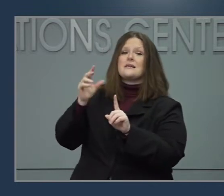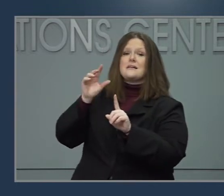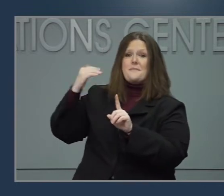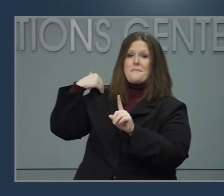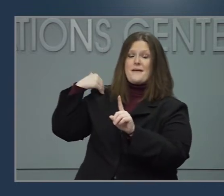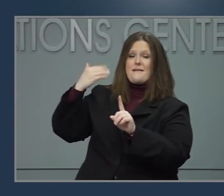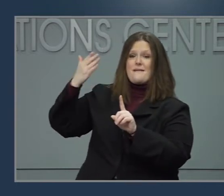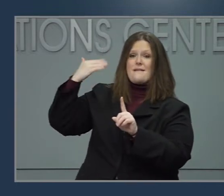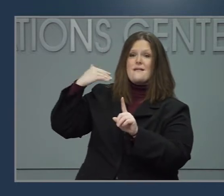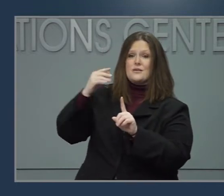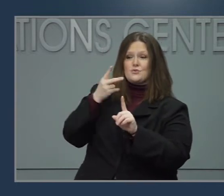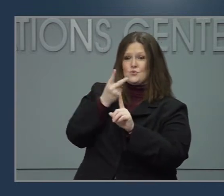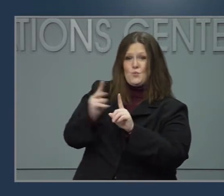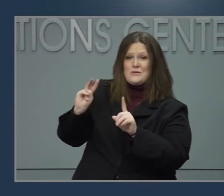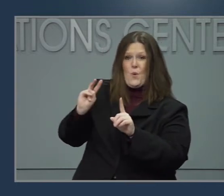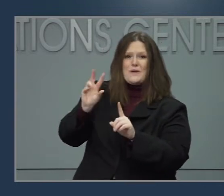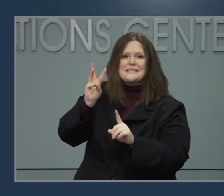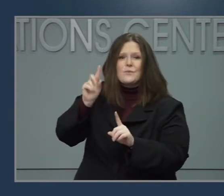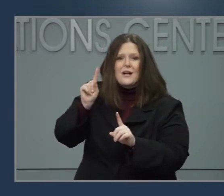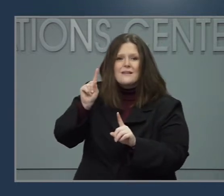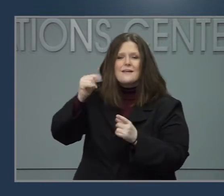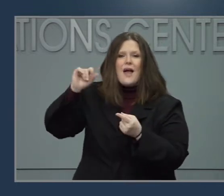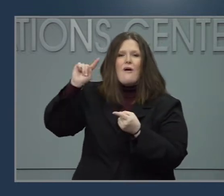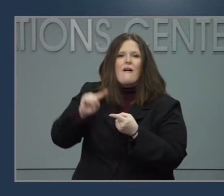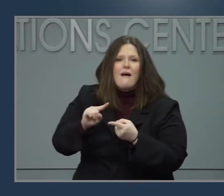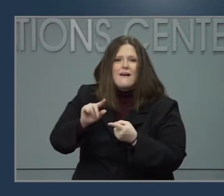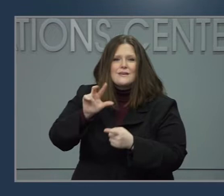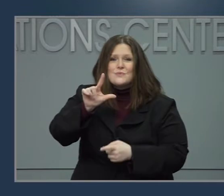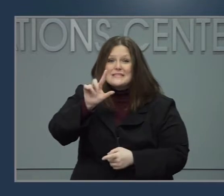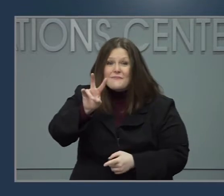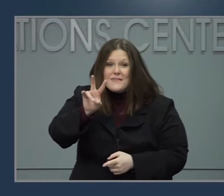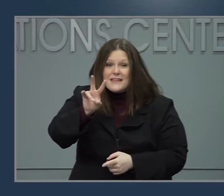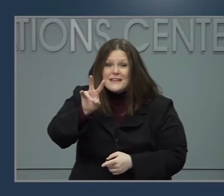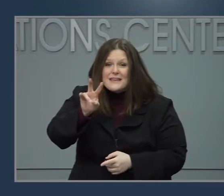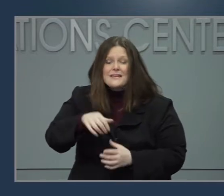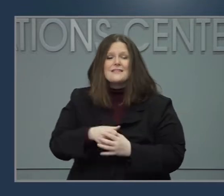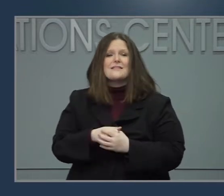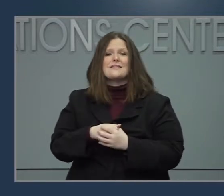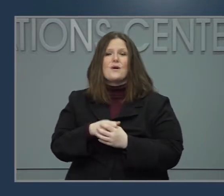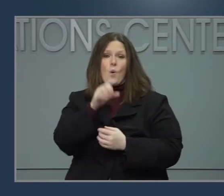pero estoy abajo de sesenta y un condados que teníamos hace dos semanas, cuarenta están en